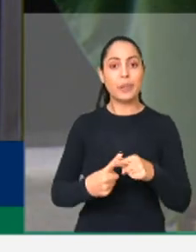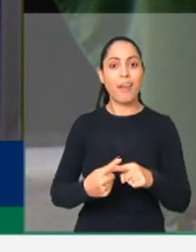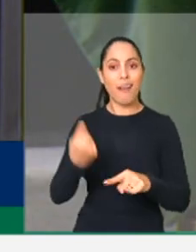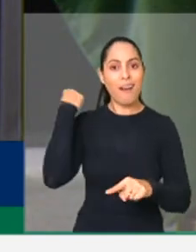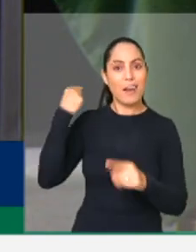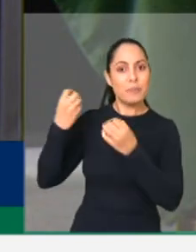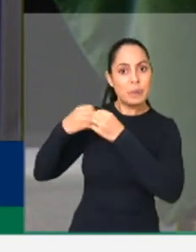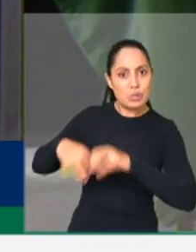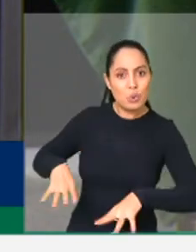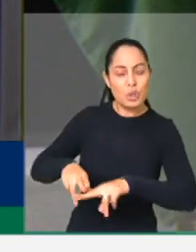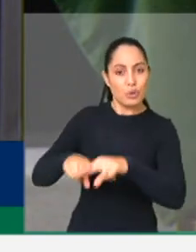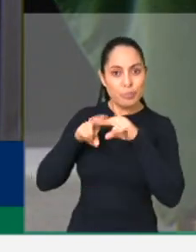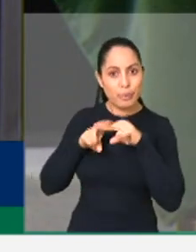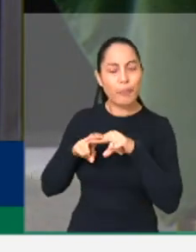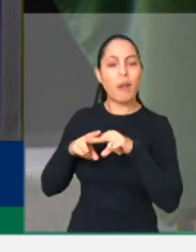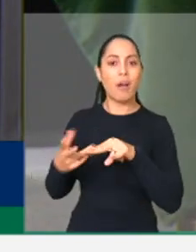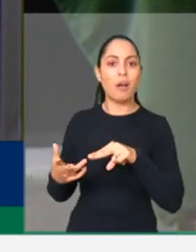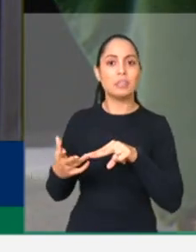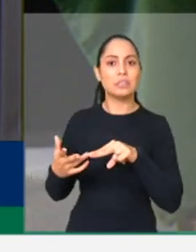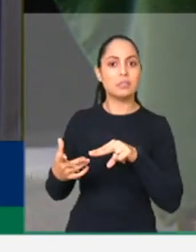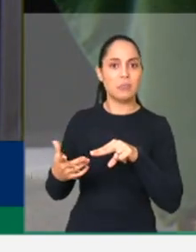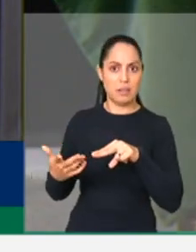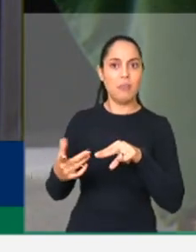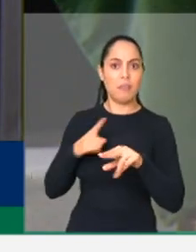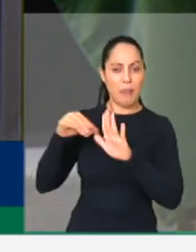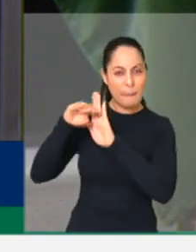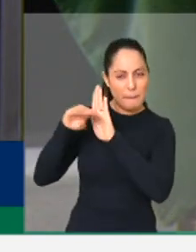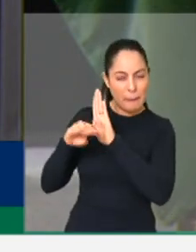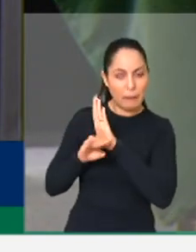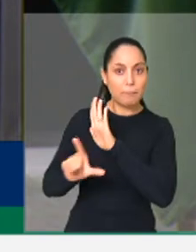SEGUNDO, LINHA B DA LDO DE 2021, NO ENTANTO TANTO A ESTIMATIVA QUANTO A COMPENSAÇÃO NÃO ACOMPANHAM